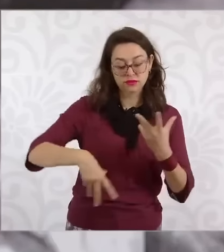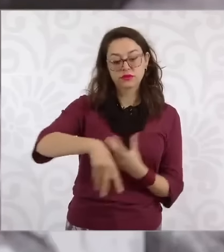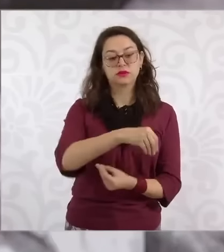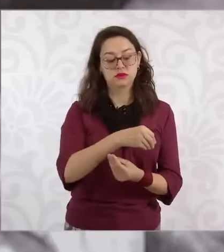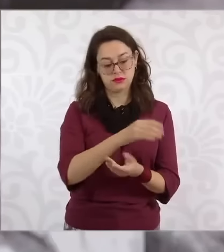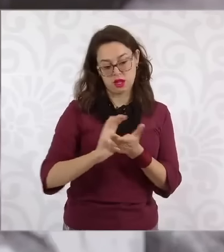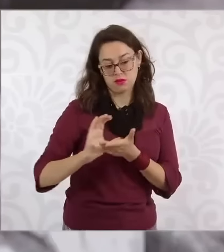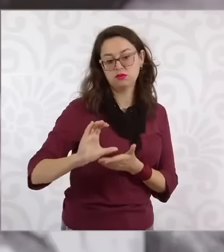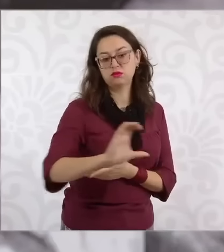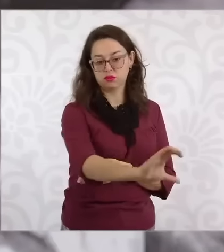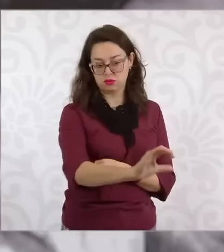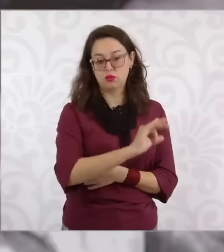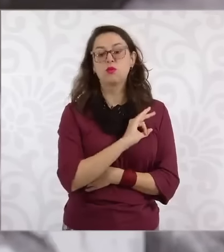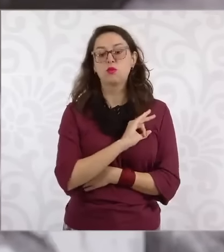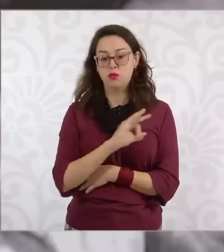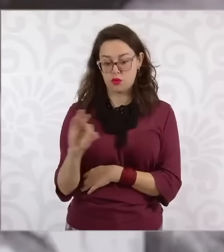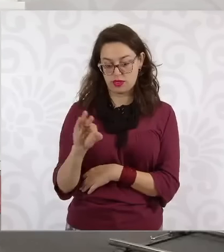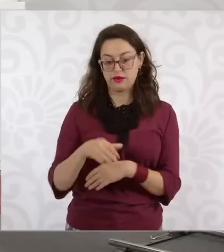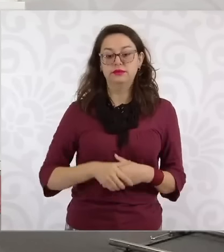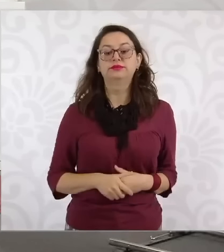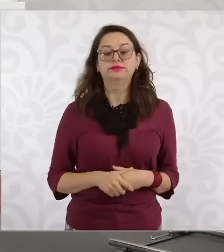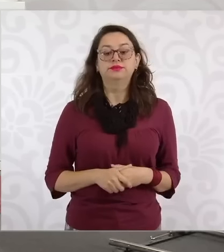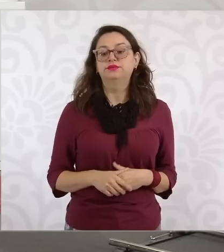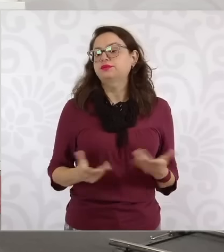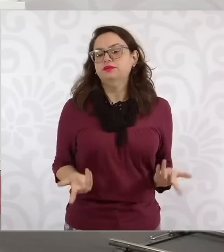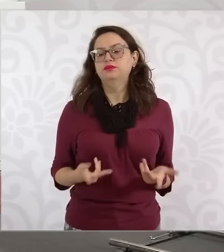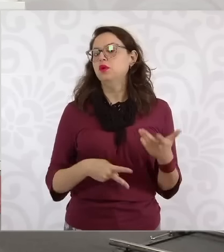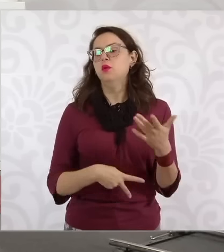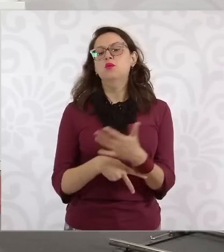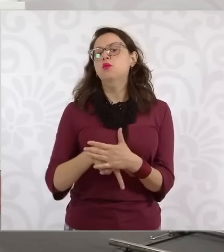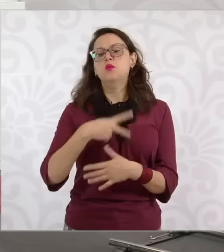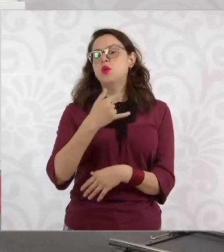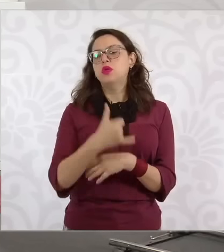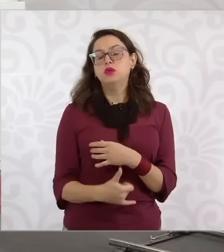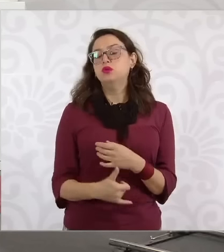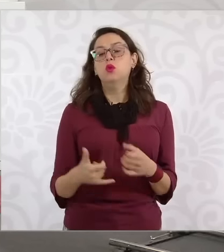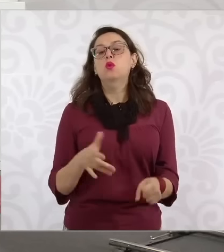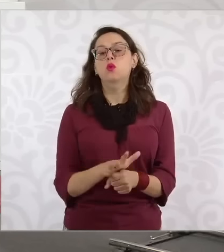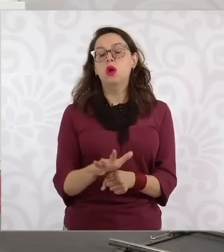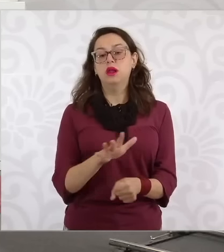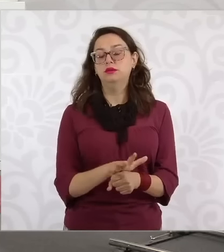las utilidades. Ahora, ¿cuáles son los proyectos que vamos a tener dentro de estos mecanismos?